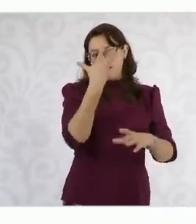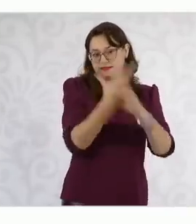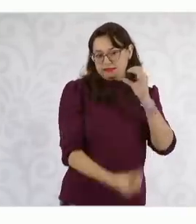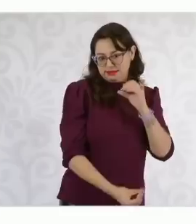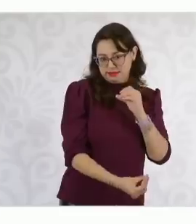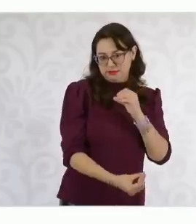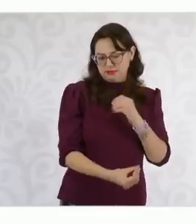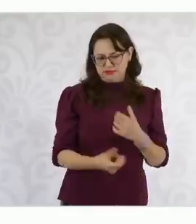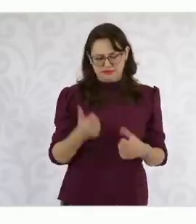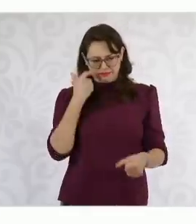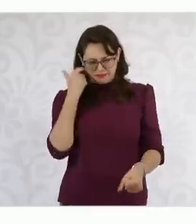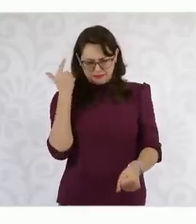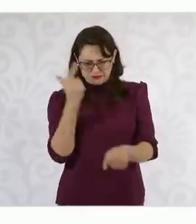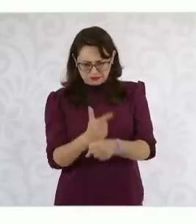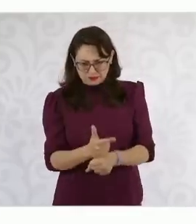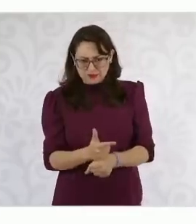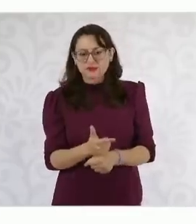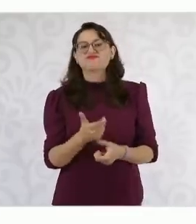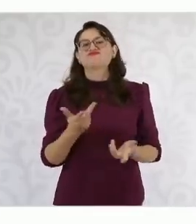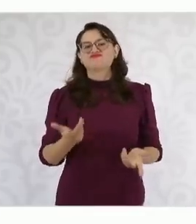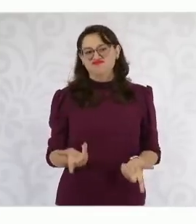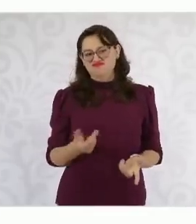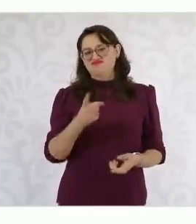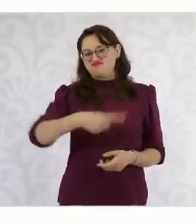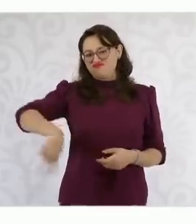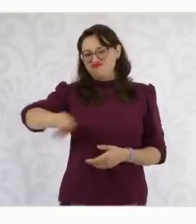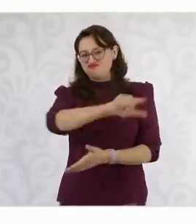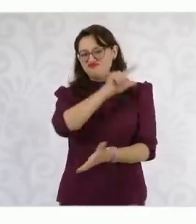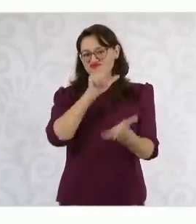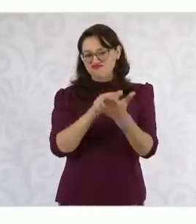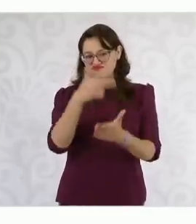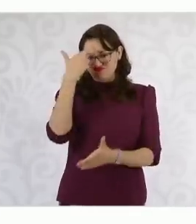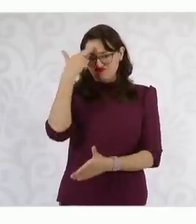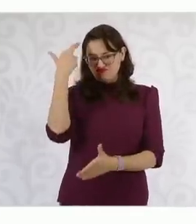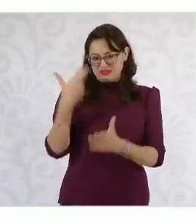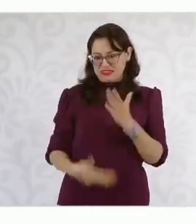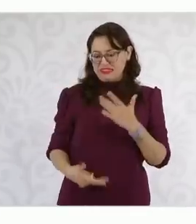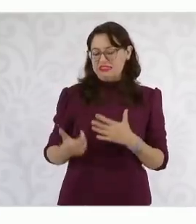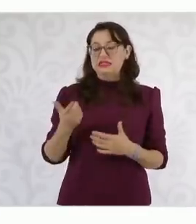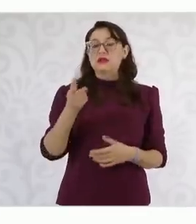erario para financiar actividades selectivas además de emplear a policías municipales